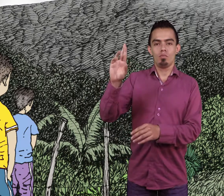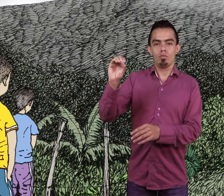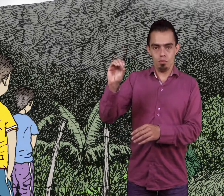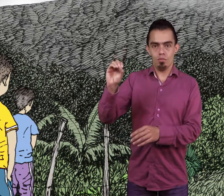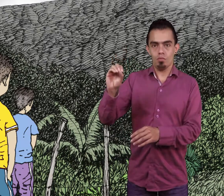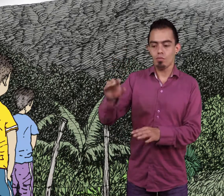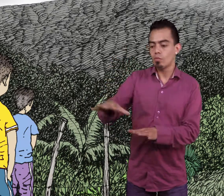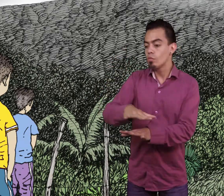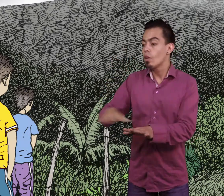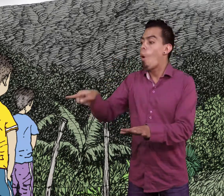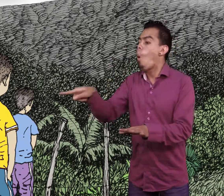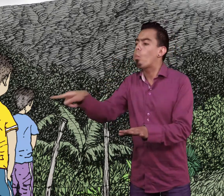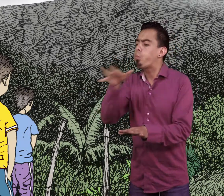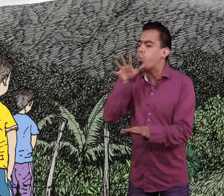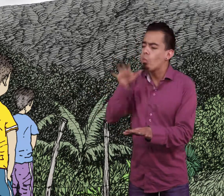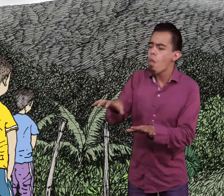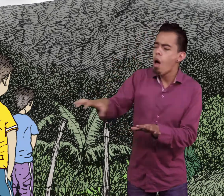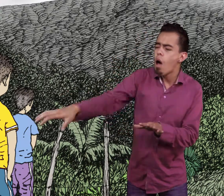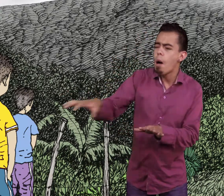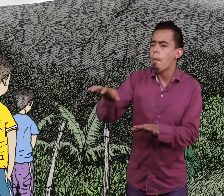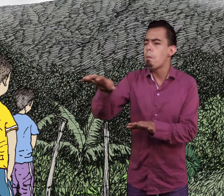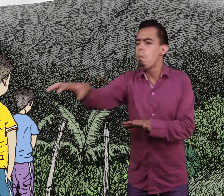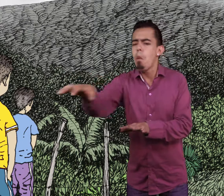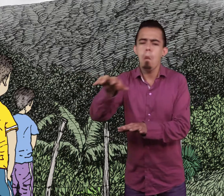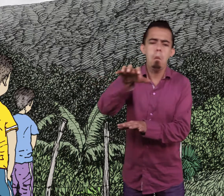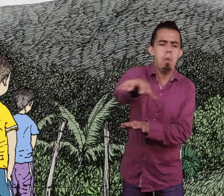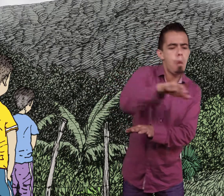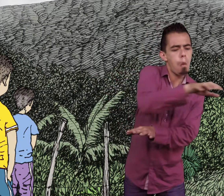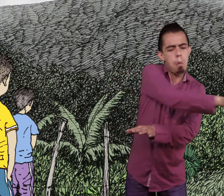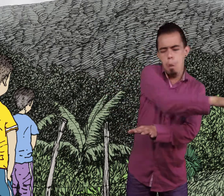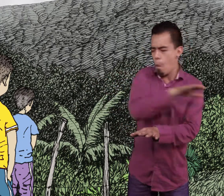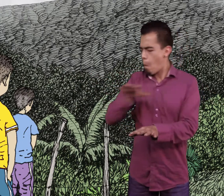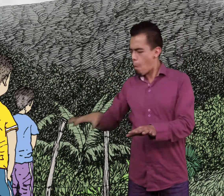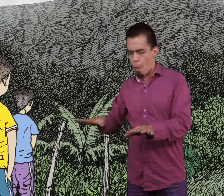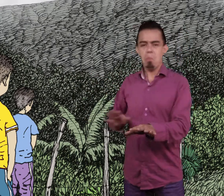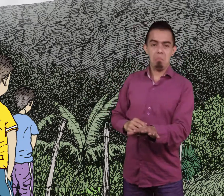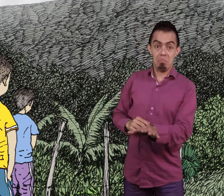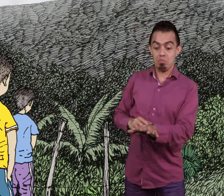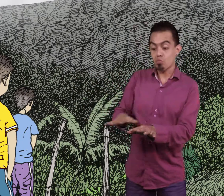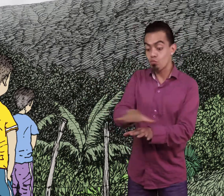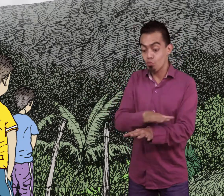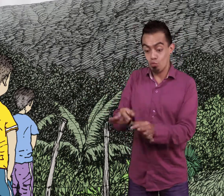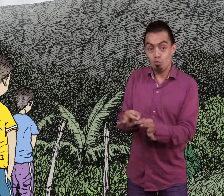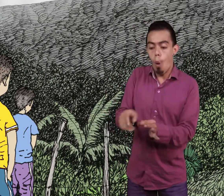al lado de la carretera se encontraban las casas